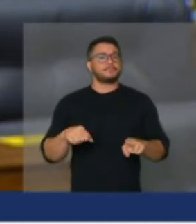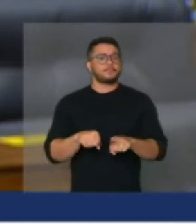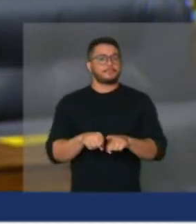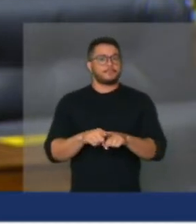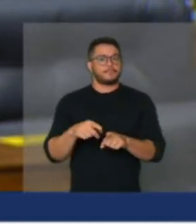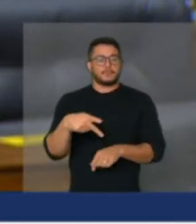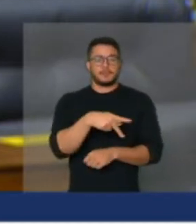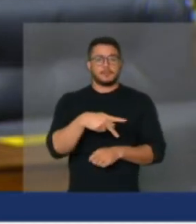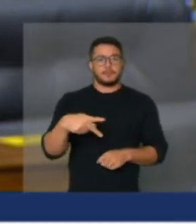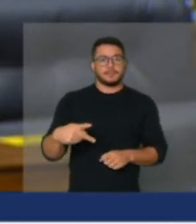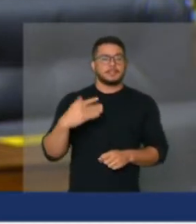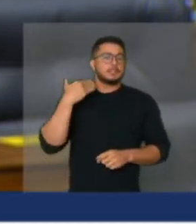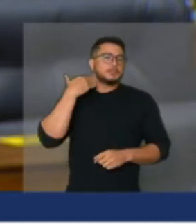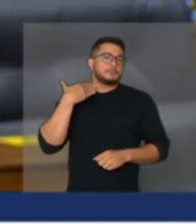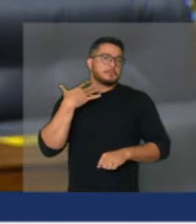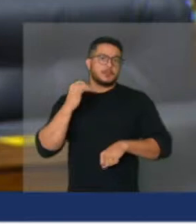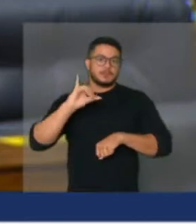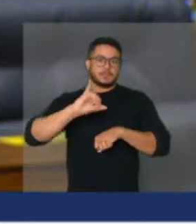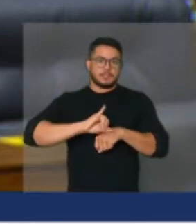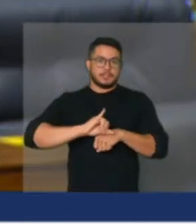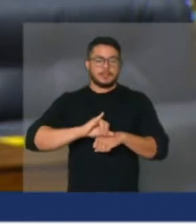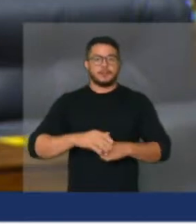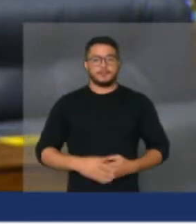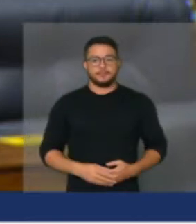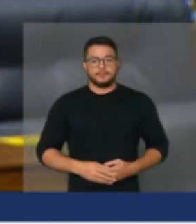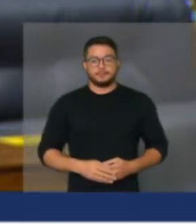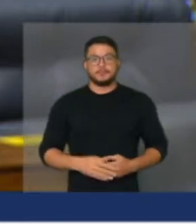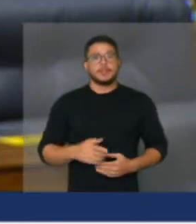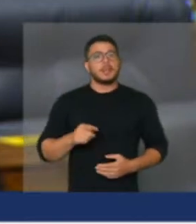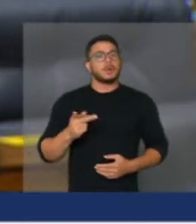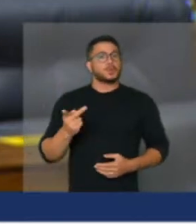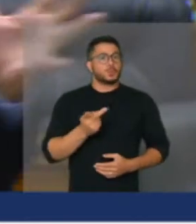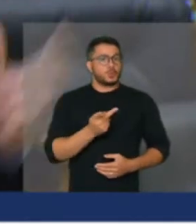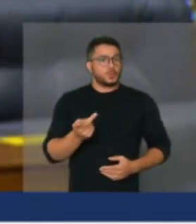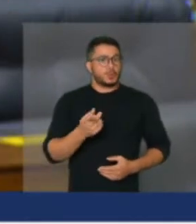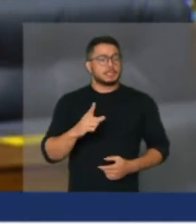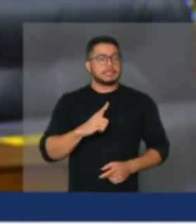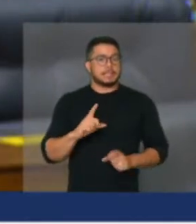PRESIDENTE DO BANCO CENTRAL, TÊM CONTAS NUMERADAS E SECRETAS EM PARAÍSOS FISCAIS.